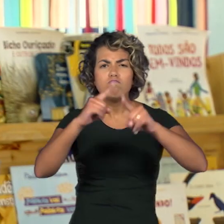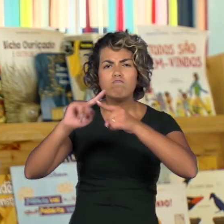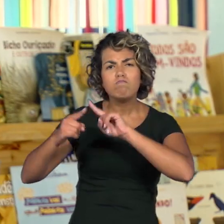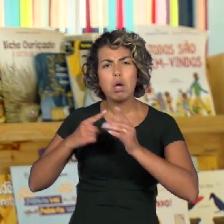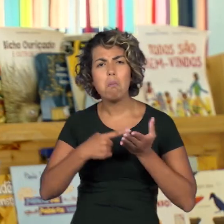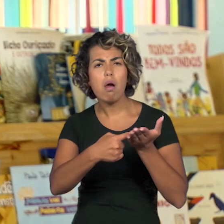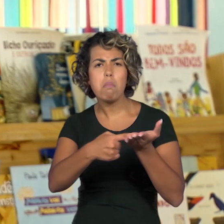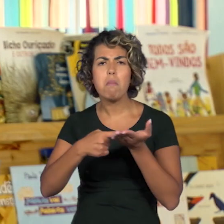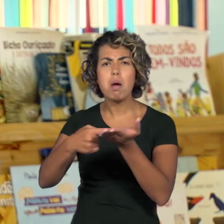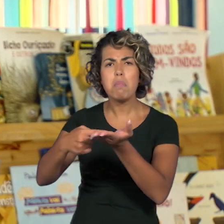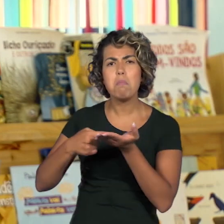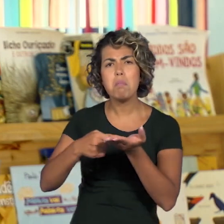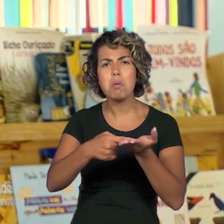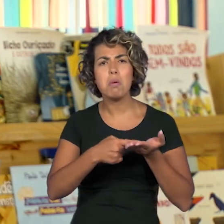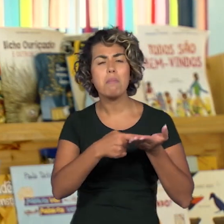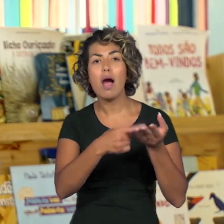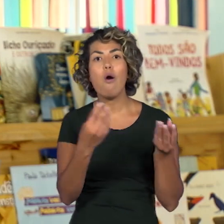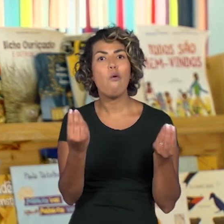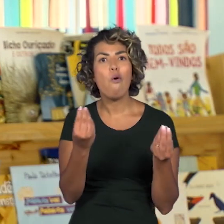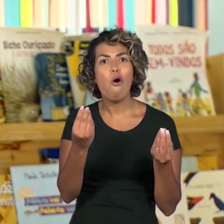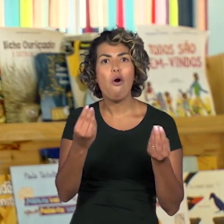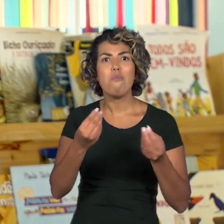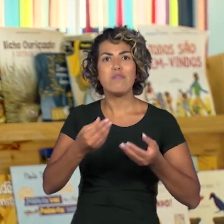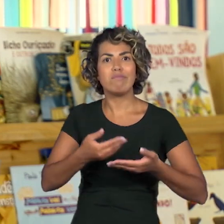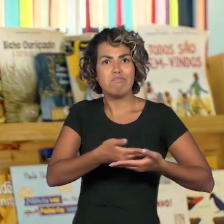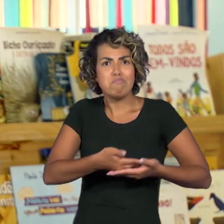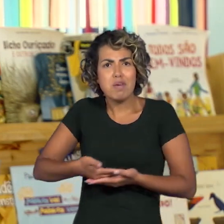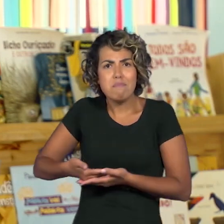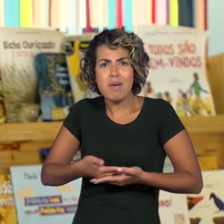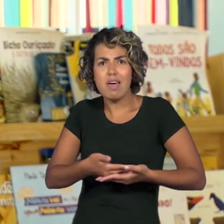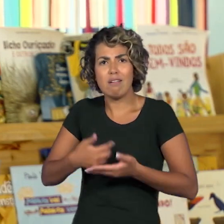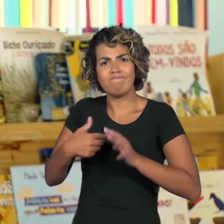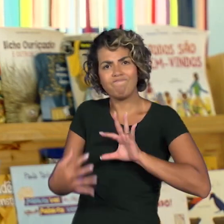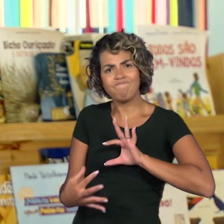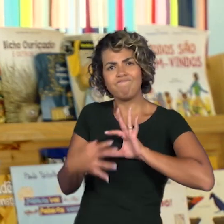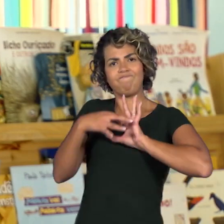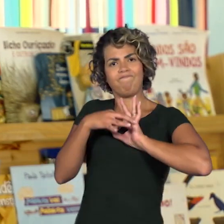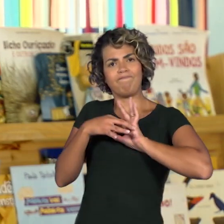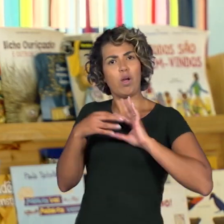REFLETIR E BUSCAR ESTRATÉGIAS PARA CRIAR VÍNCULOS E GARANTIR